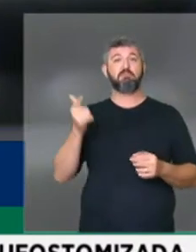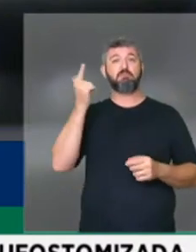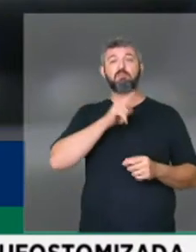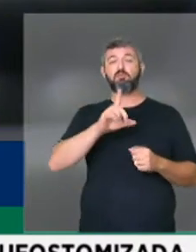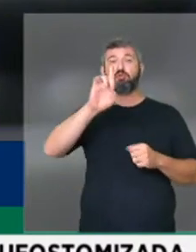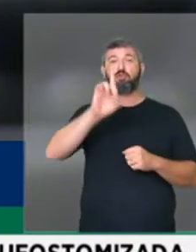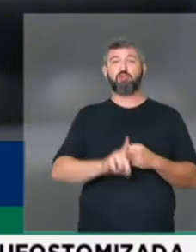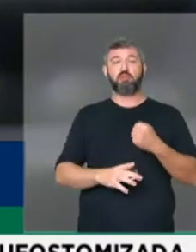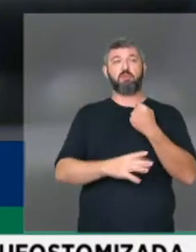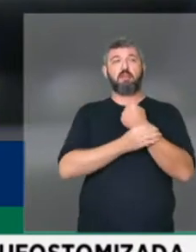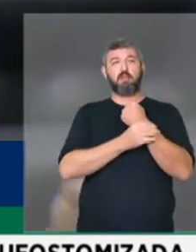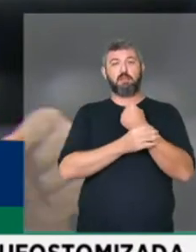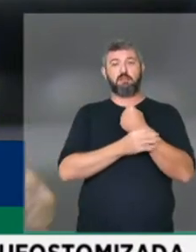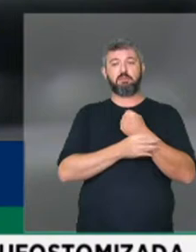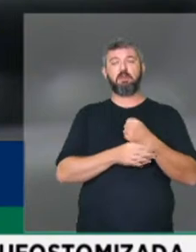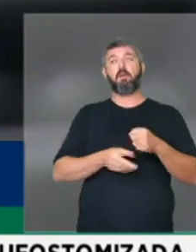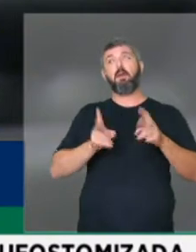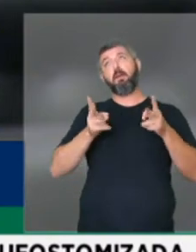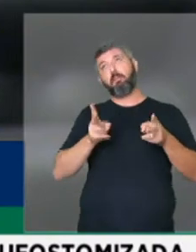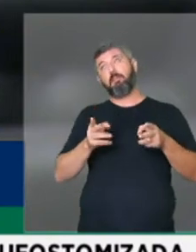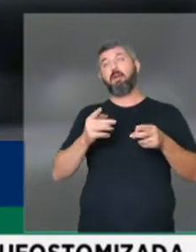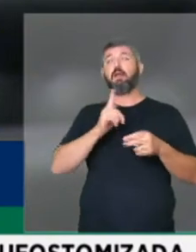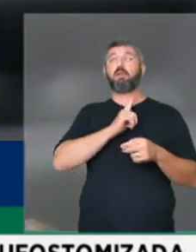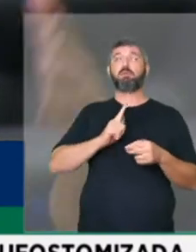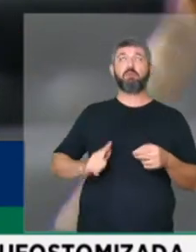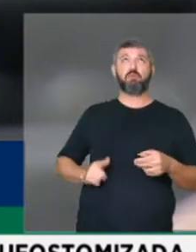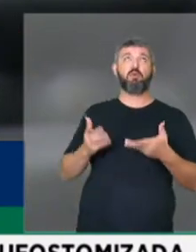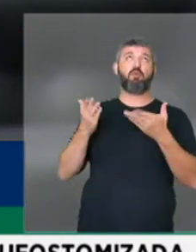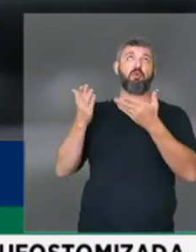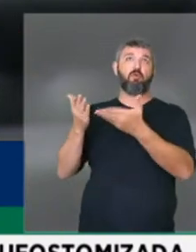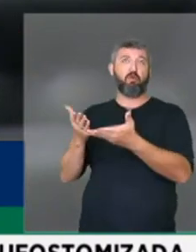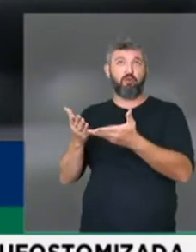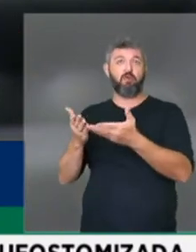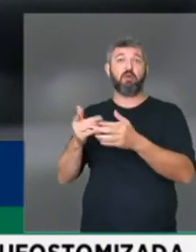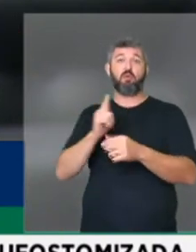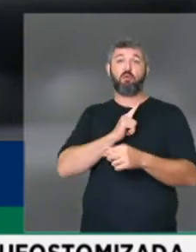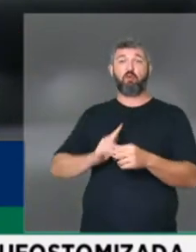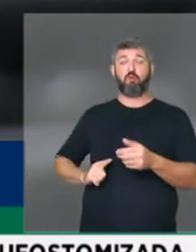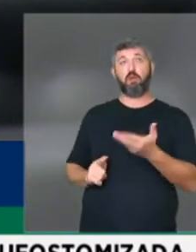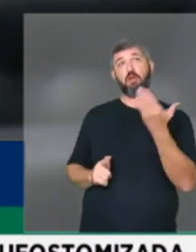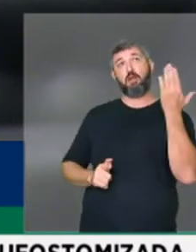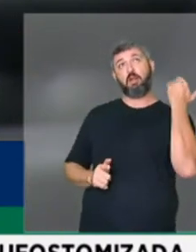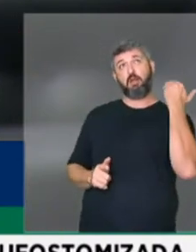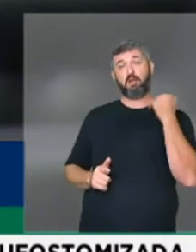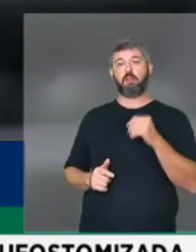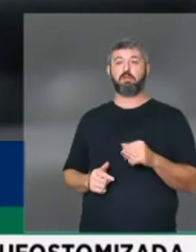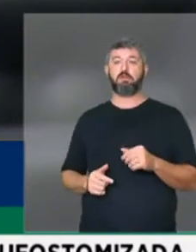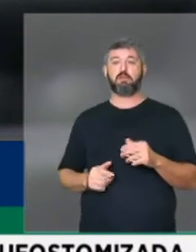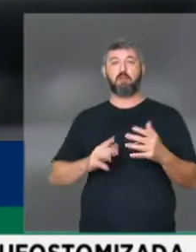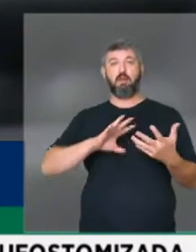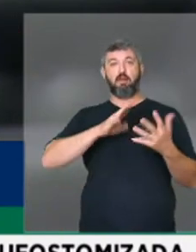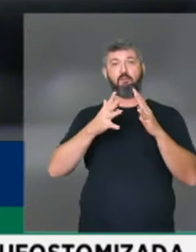TRABALHADORES QUE HOJE NA SUA GRANDE PARTE ESTÃO PRECARIZADOS OU DESEMPREGADOS PORQUE ESTE GOVERNO NÃO ESTÁ NEM UM POUCO PREOCUPADO EM